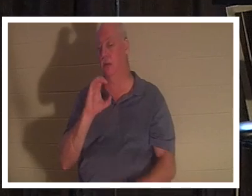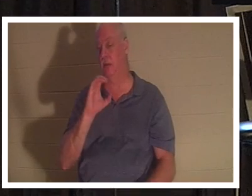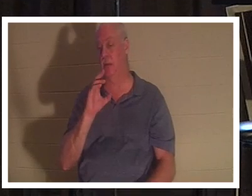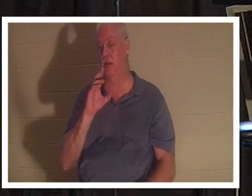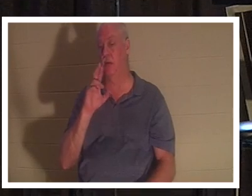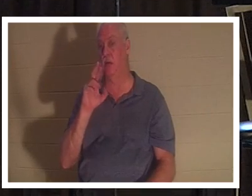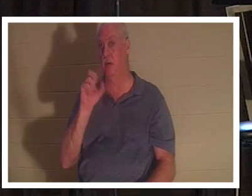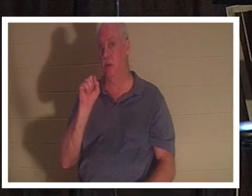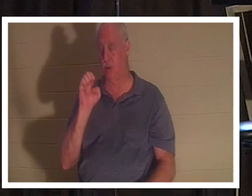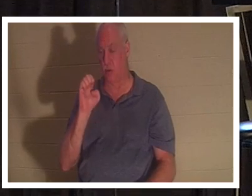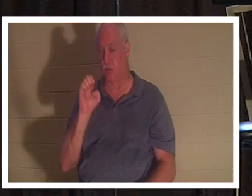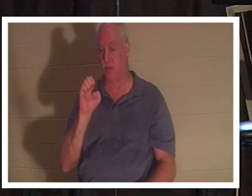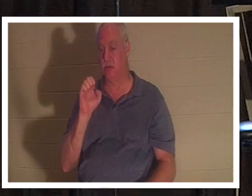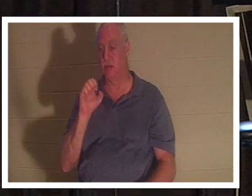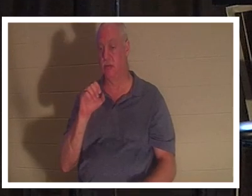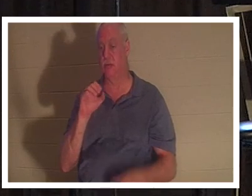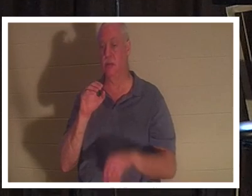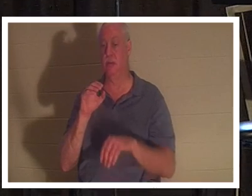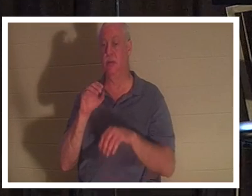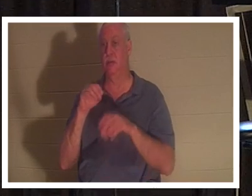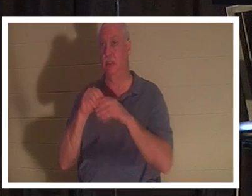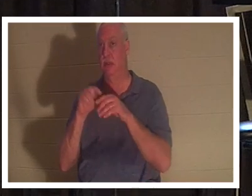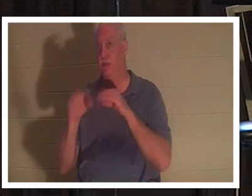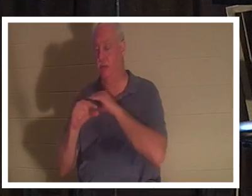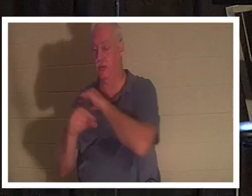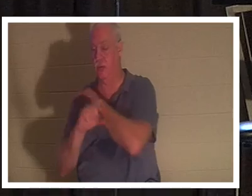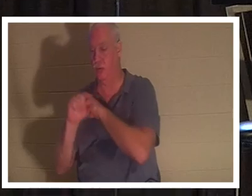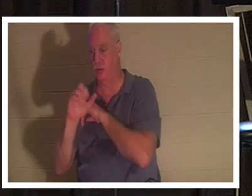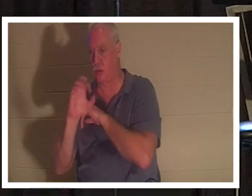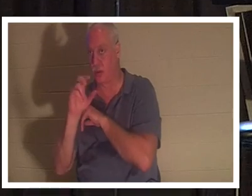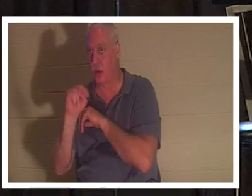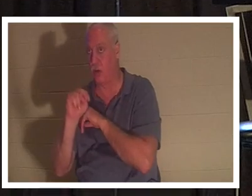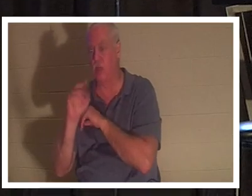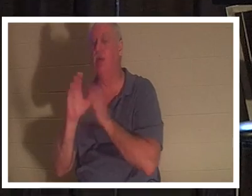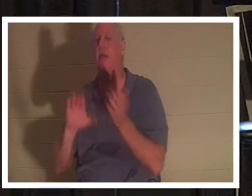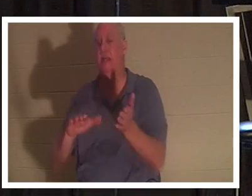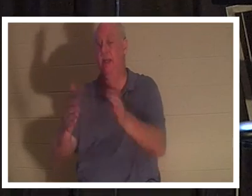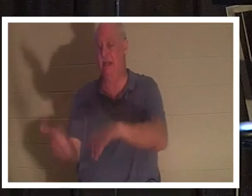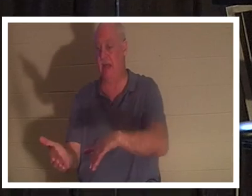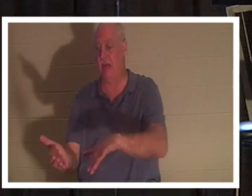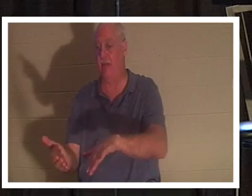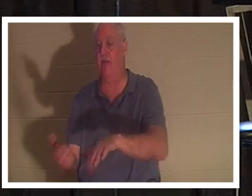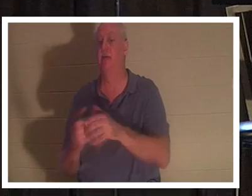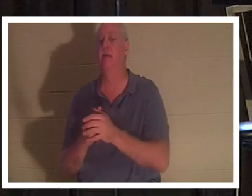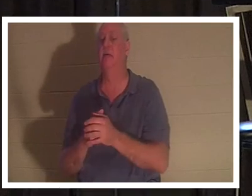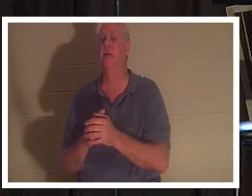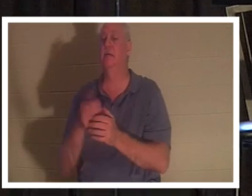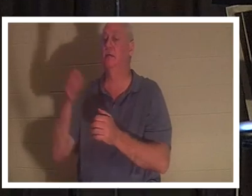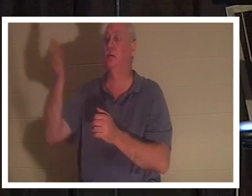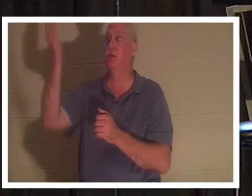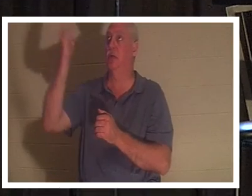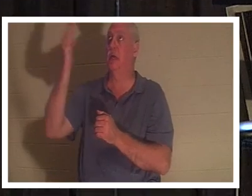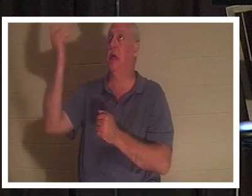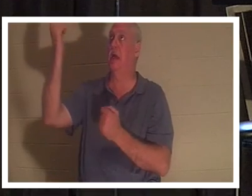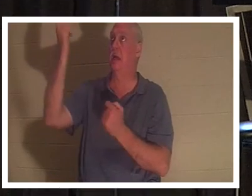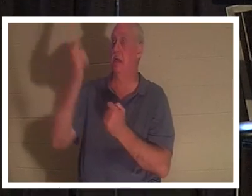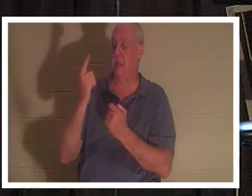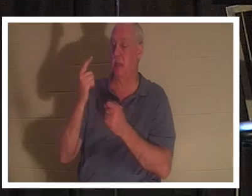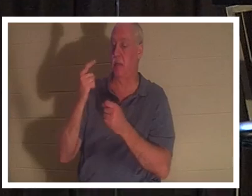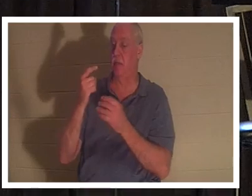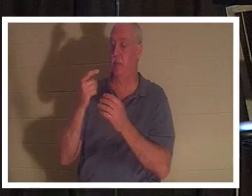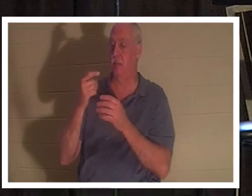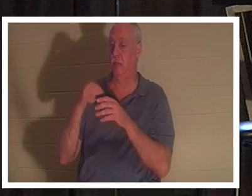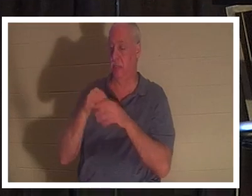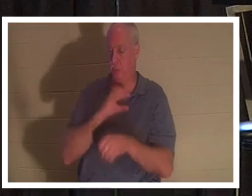在伊甸园里加在人类身上的诅咒就是死亡。因此，在上帝那里，上帝以基督的身份降临，